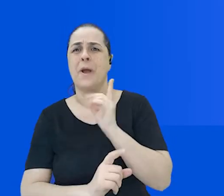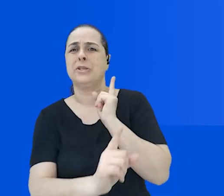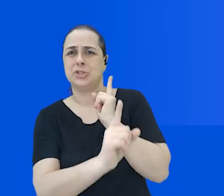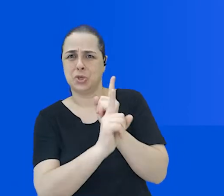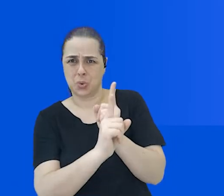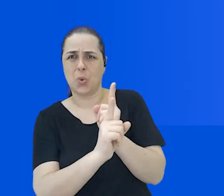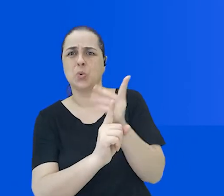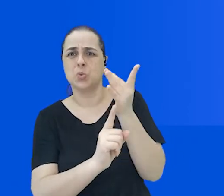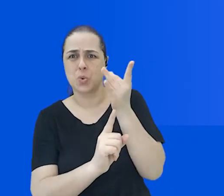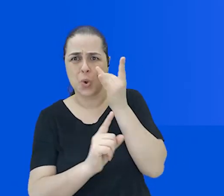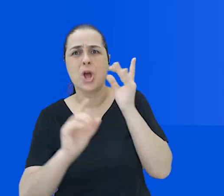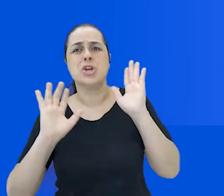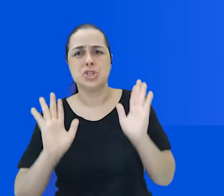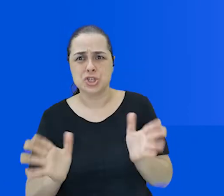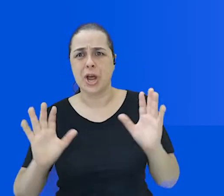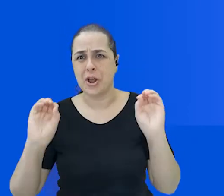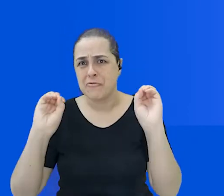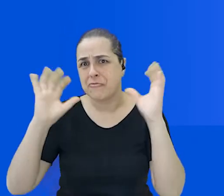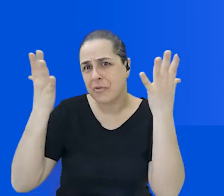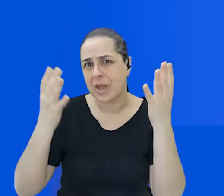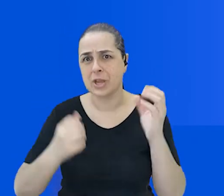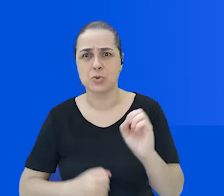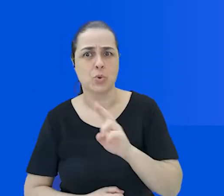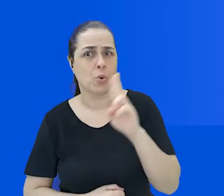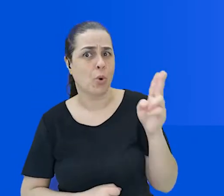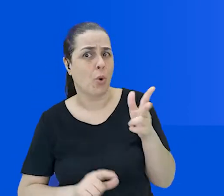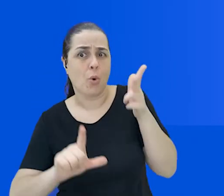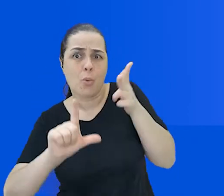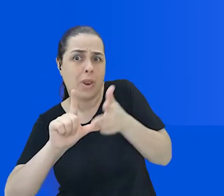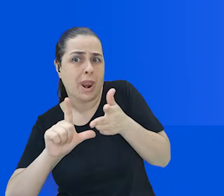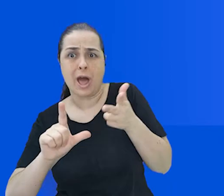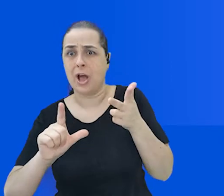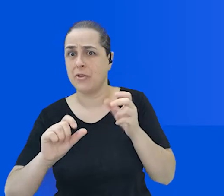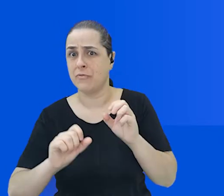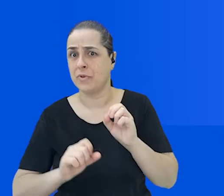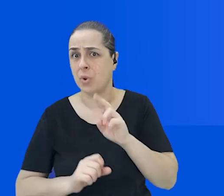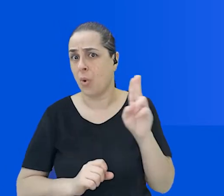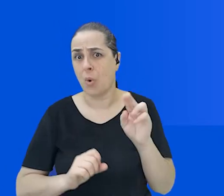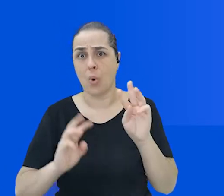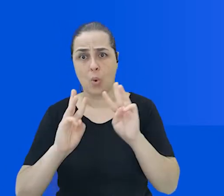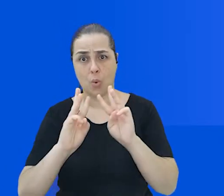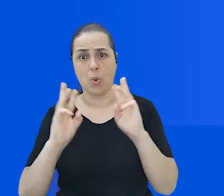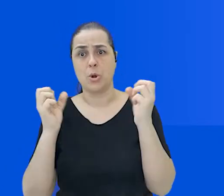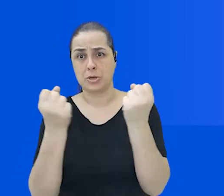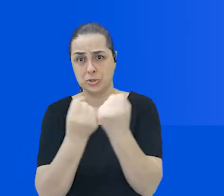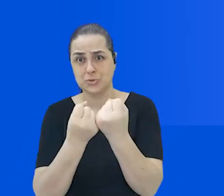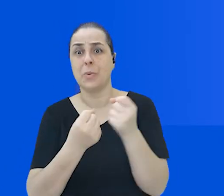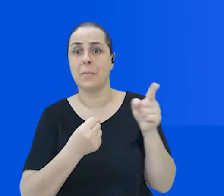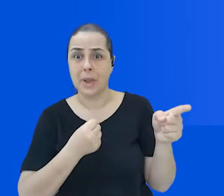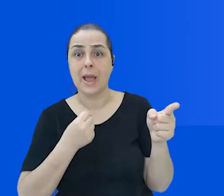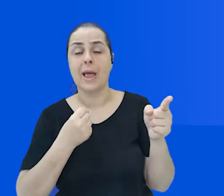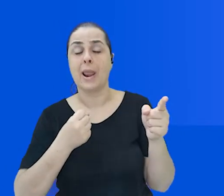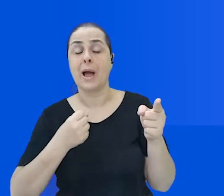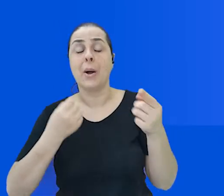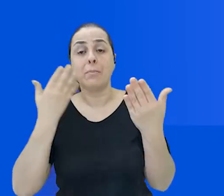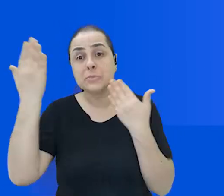em algum evento, em alguma live e em alguma ou algum workshop. Ela é psicóloga, bailarina.